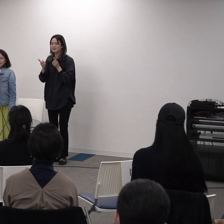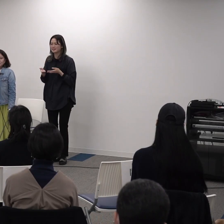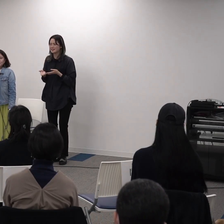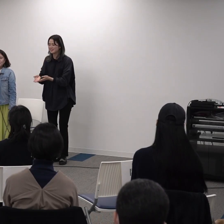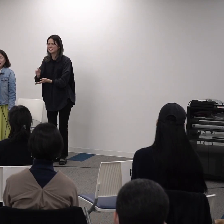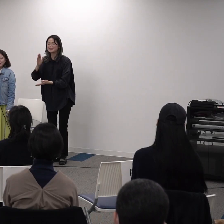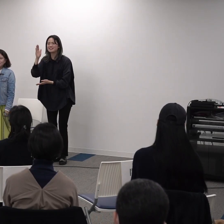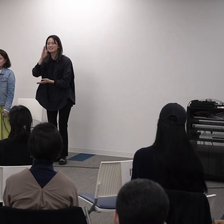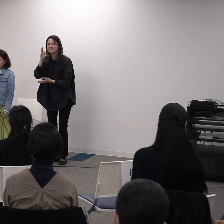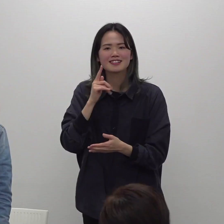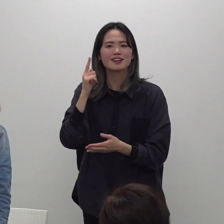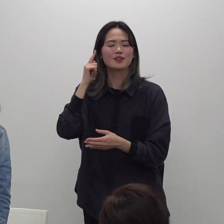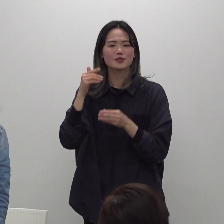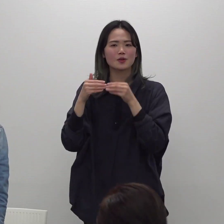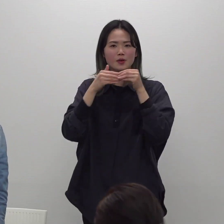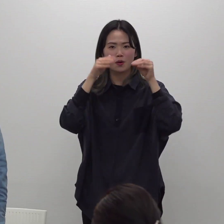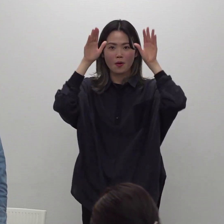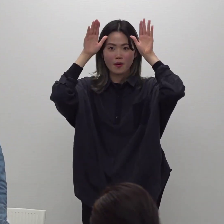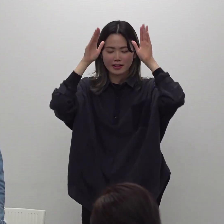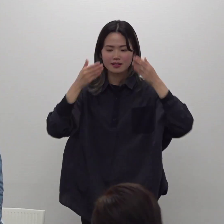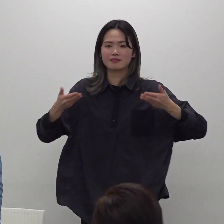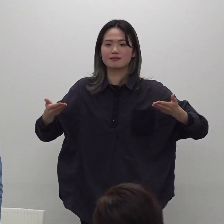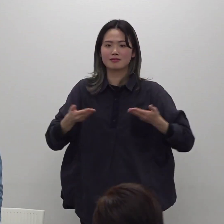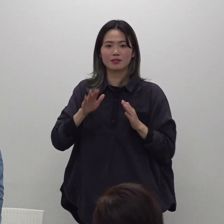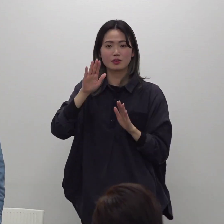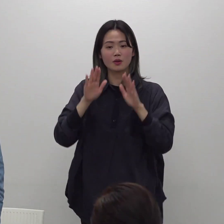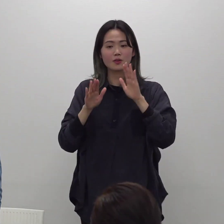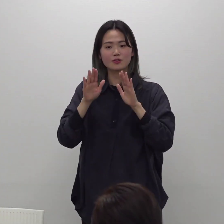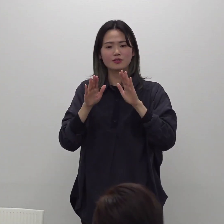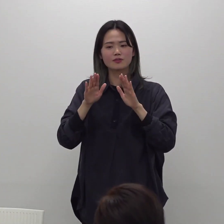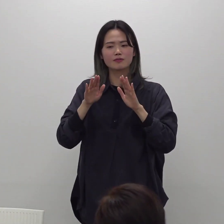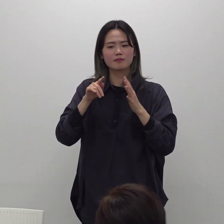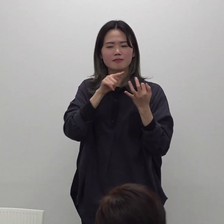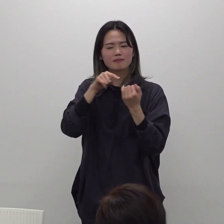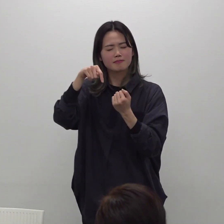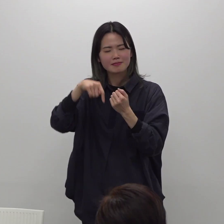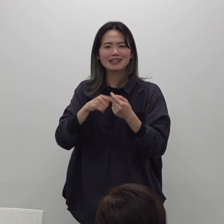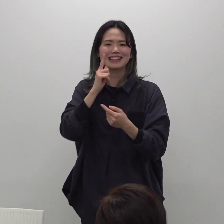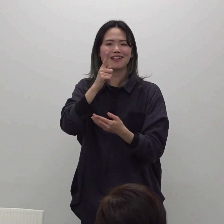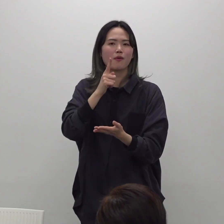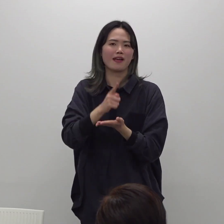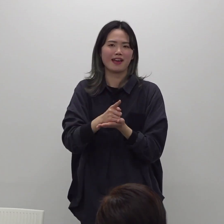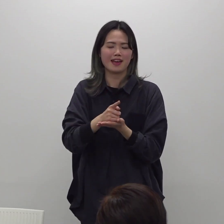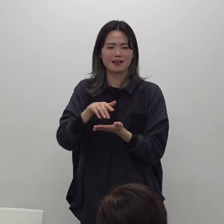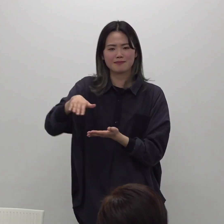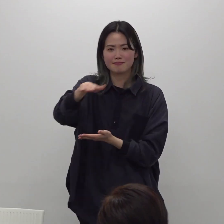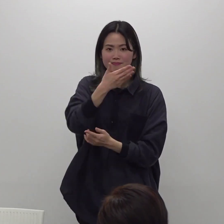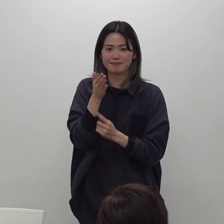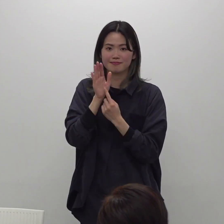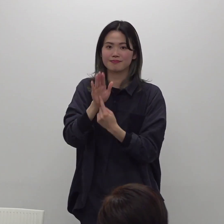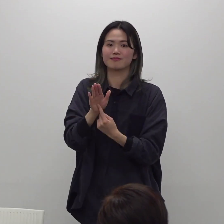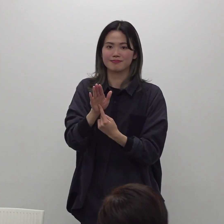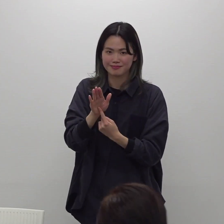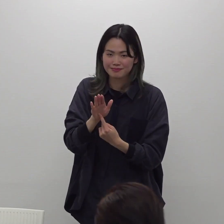聴導犬のお仕事の様子一つだけなんですけれども 今回皆さんの前でお見せしたいなと思っています